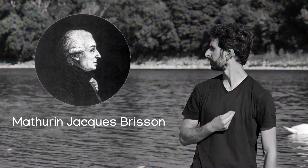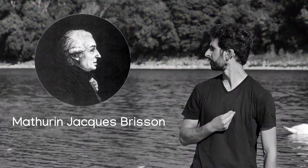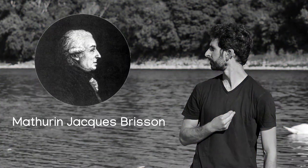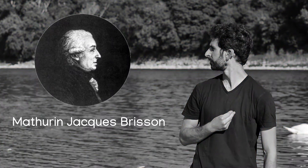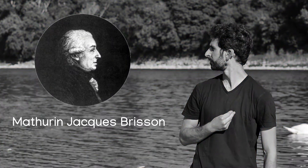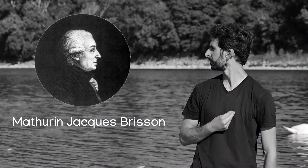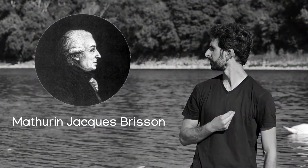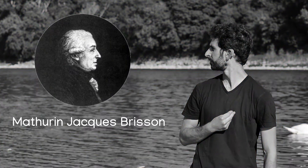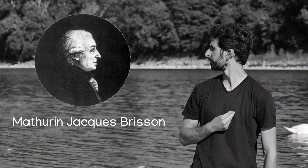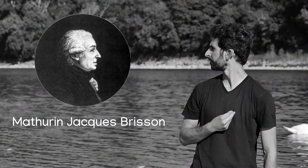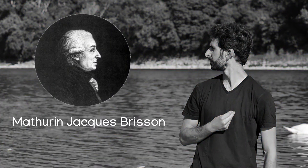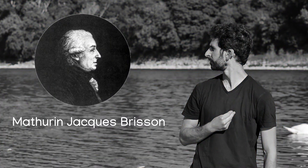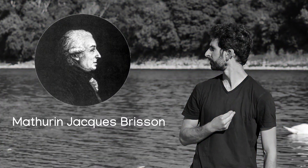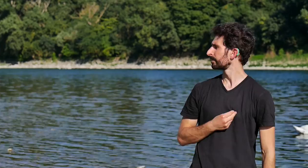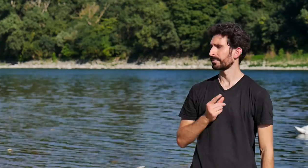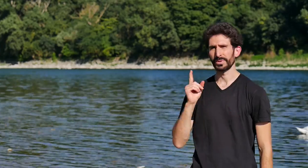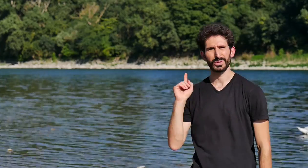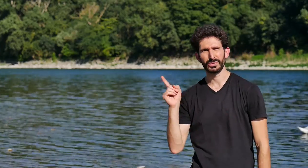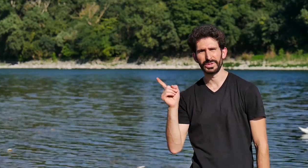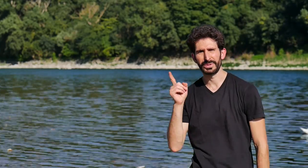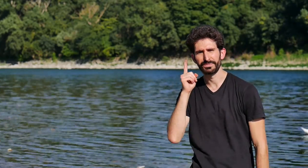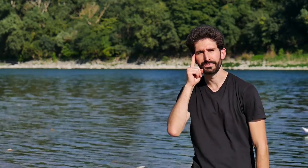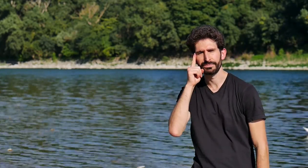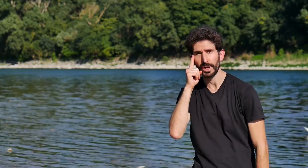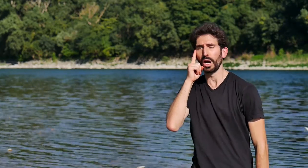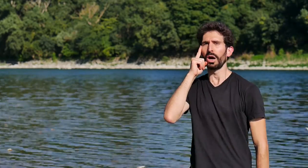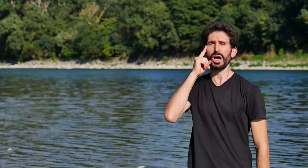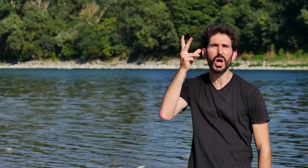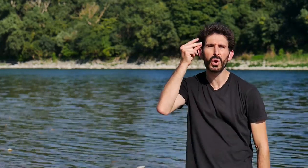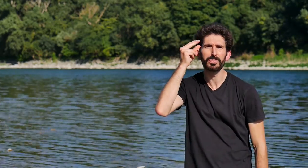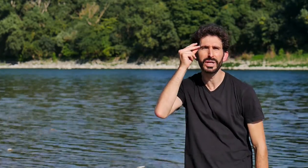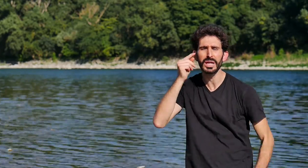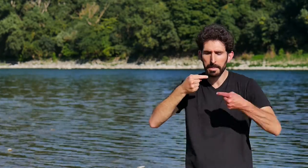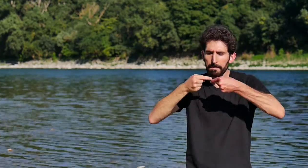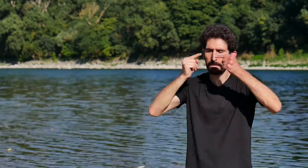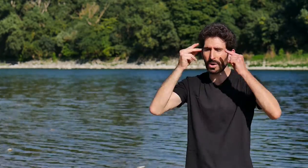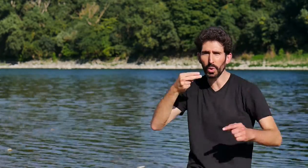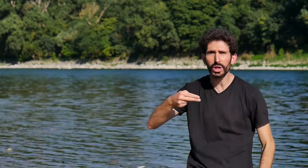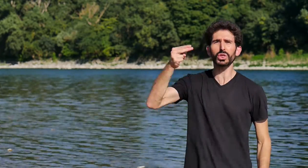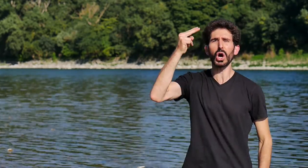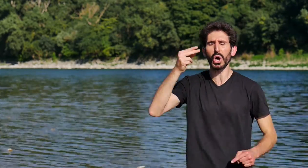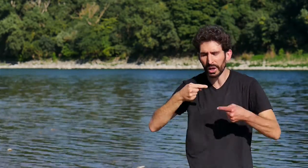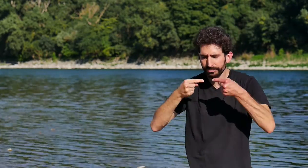Mathurin Jacques Brisson, a compris que les pingouins du nord